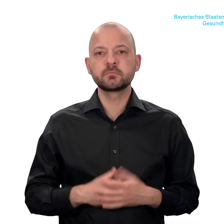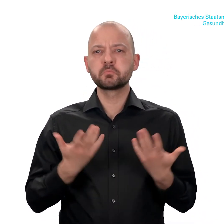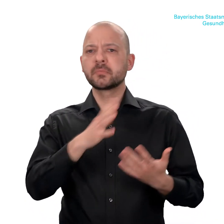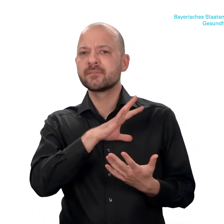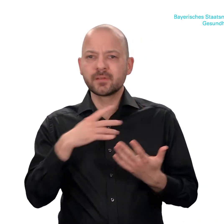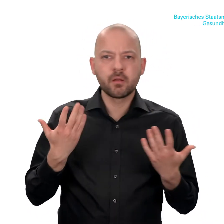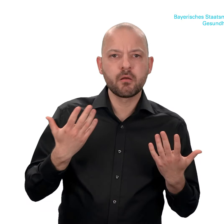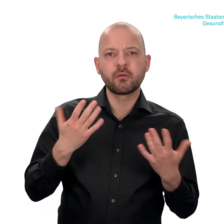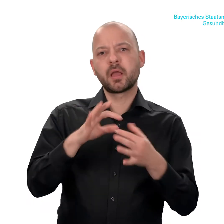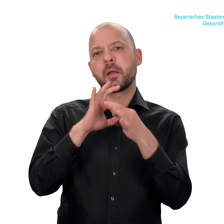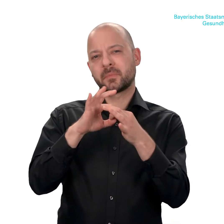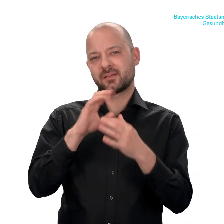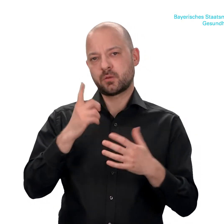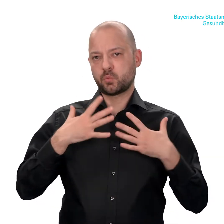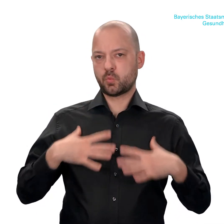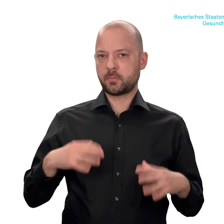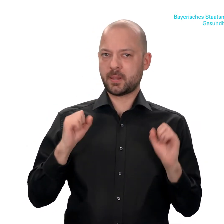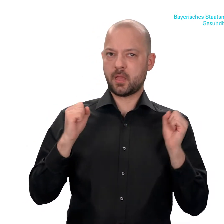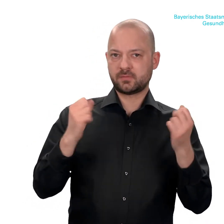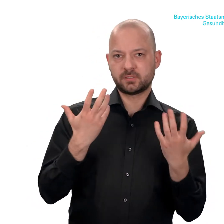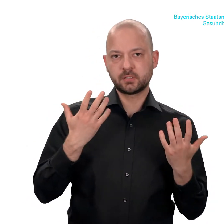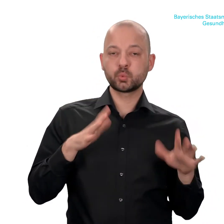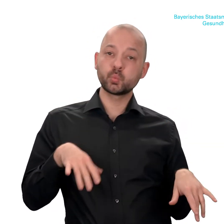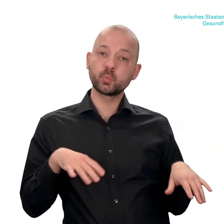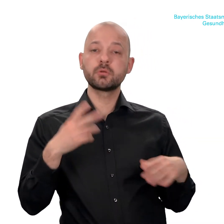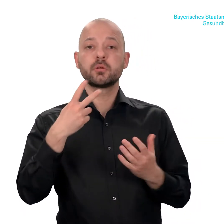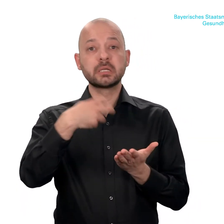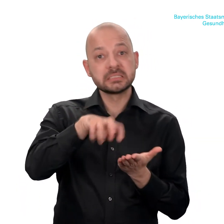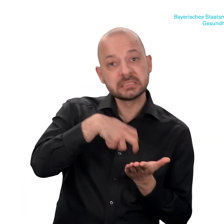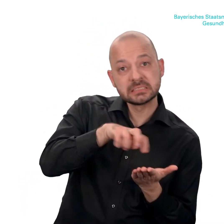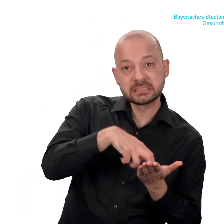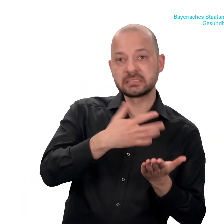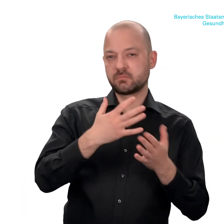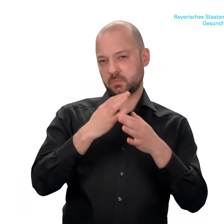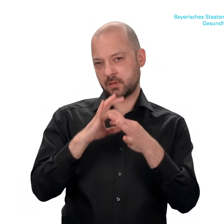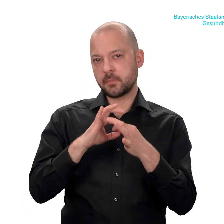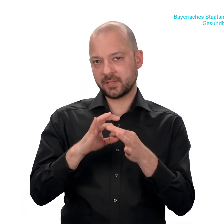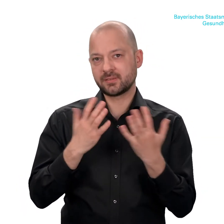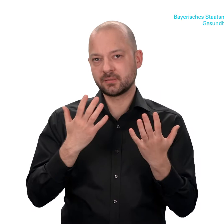(je nach körperlicher Aktivität